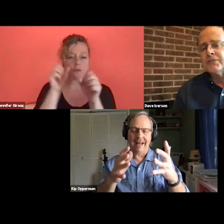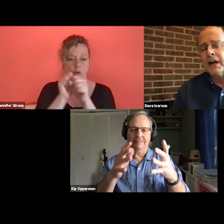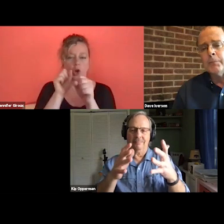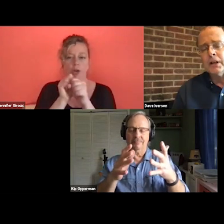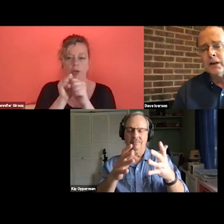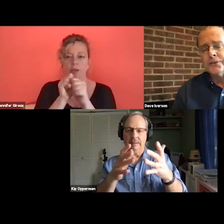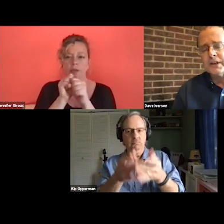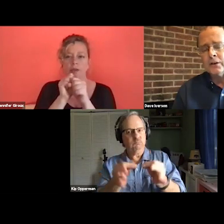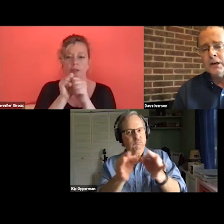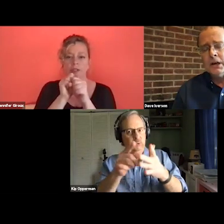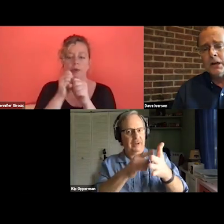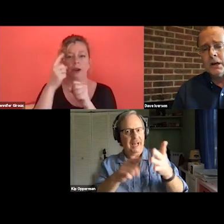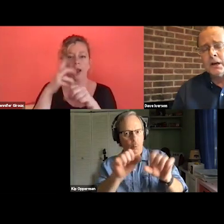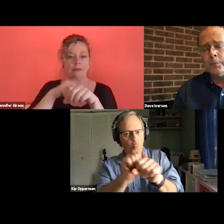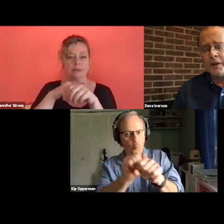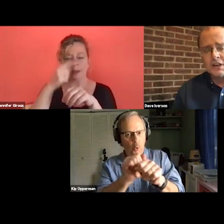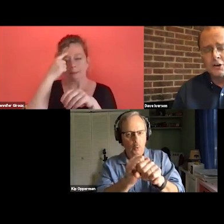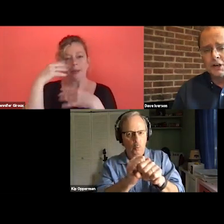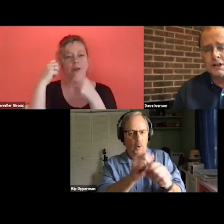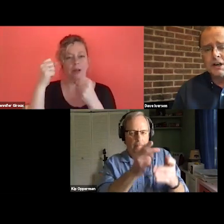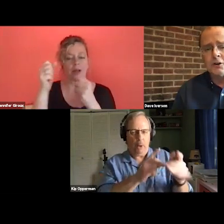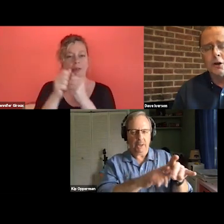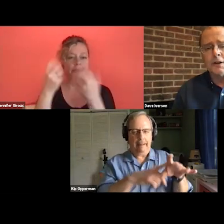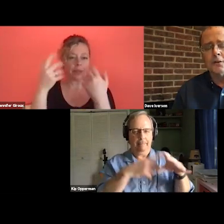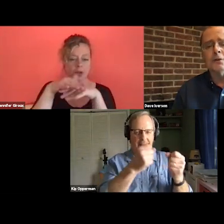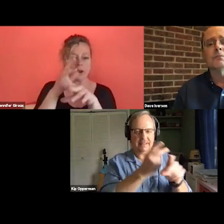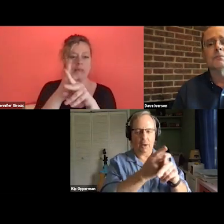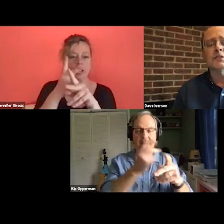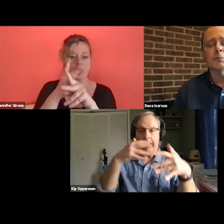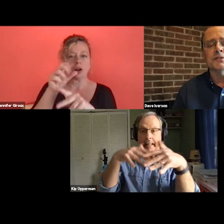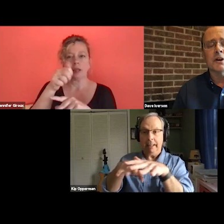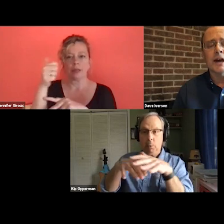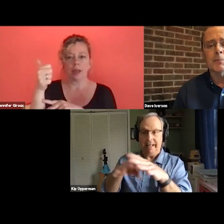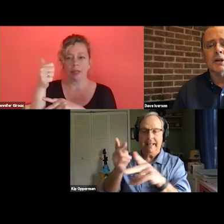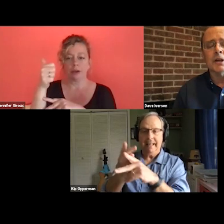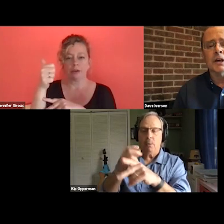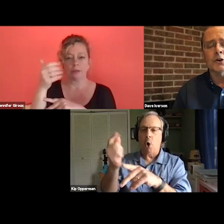somos un centro de salud mental de entretiempo entre la atención integrada y todas las otras disciplinas que están sucediendo,